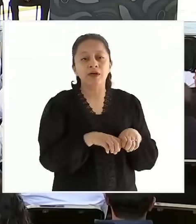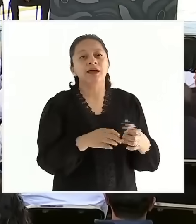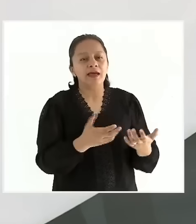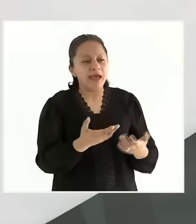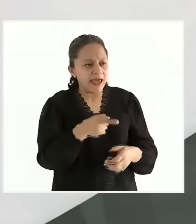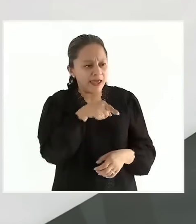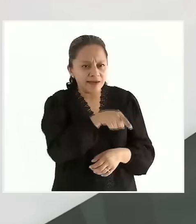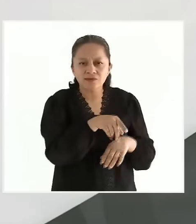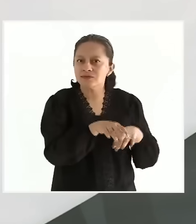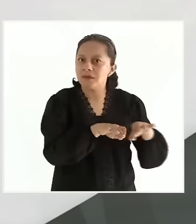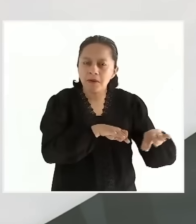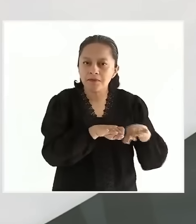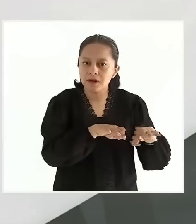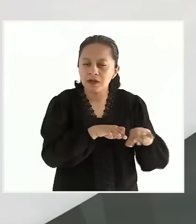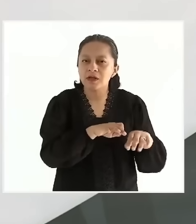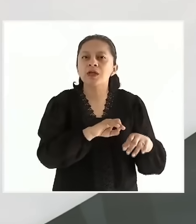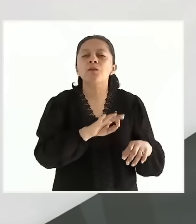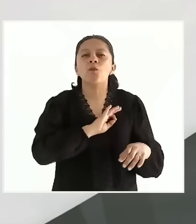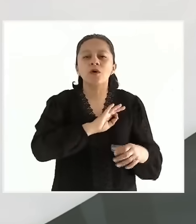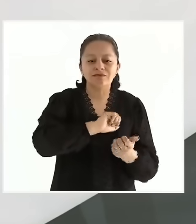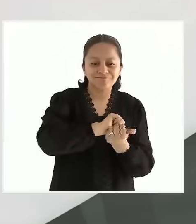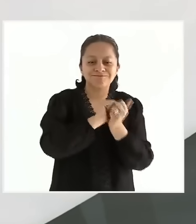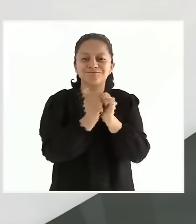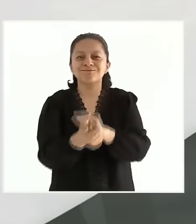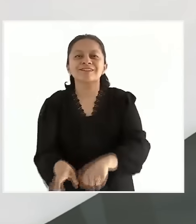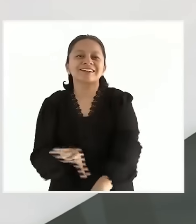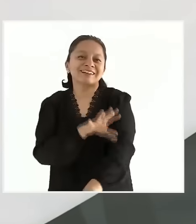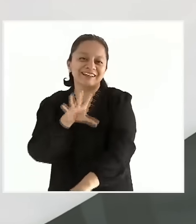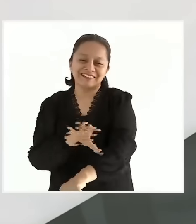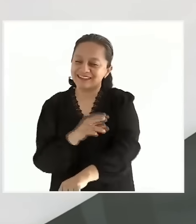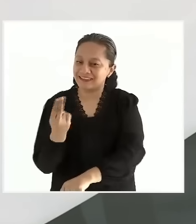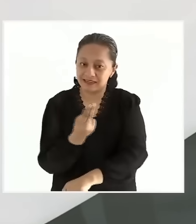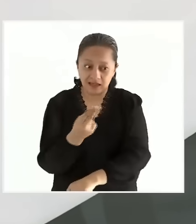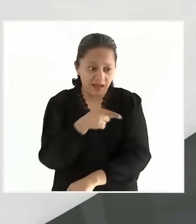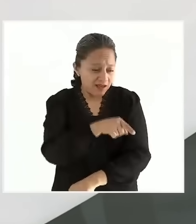posible que se genere la energía que necesita y son los primeros en responder ante cualquier